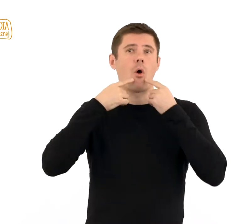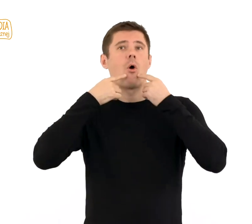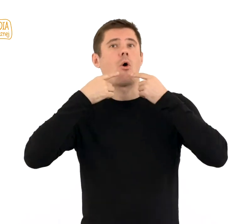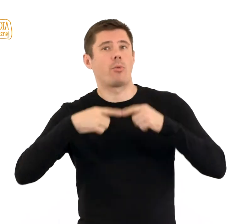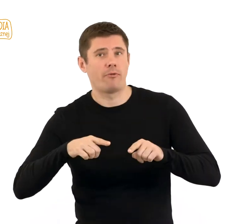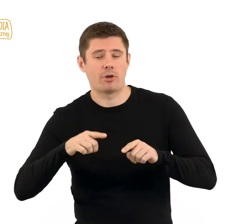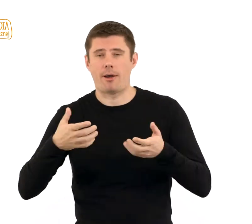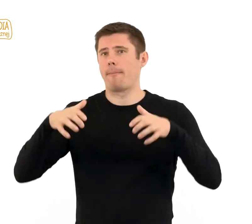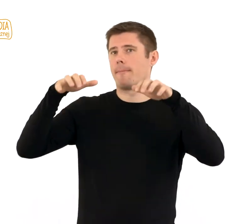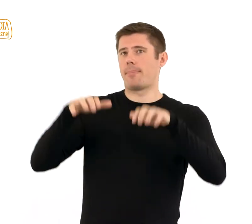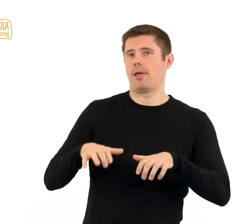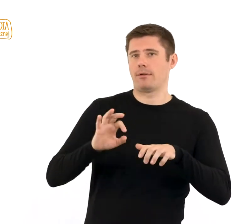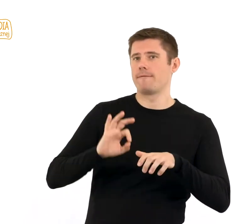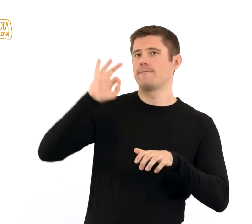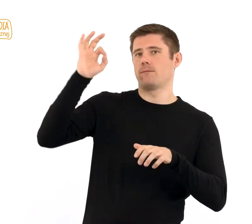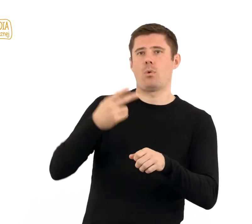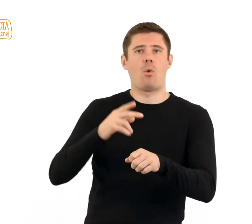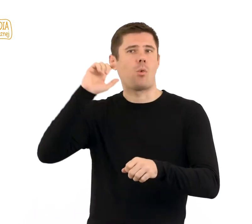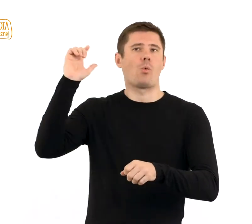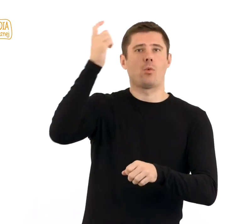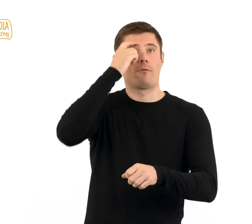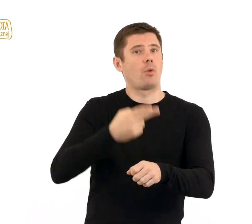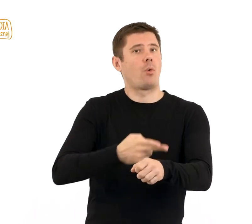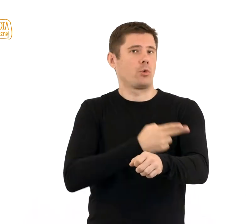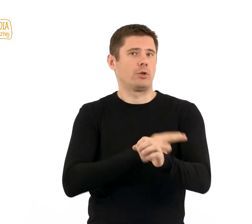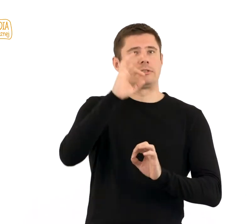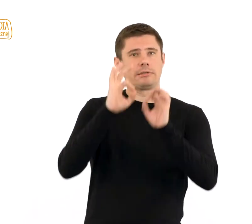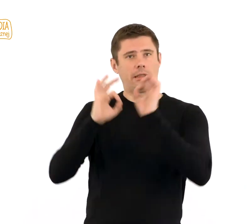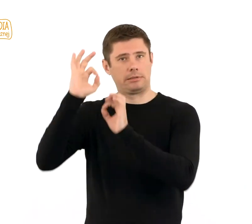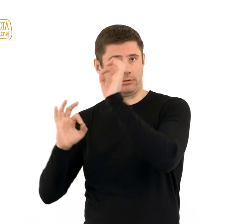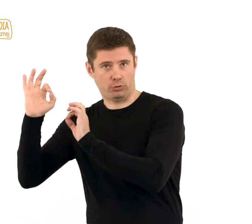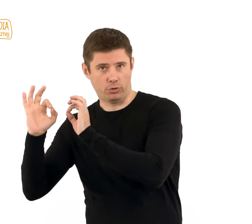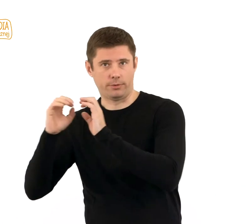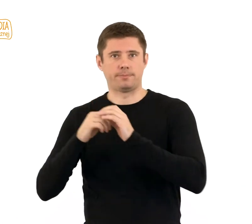prowadzony przez Prezesa Głównego Urzędu Statystycznego.